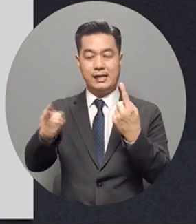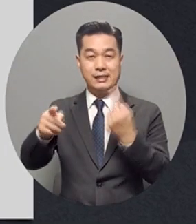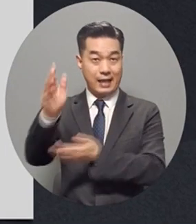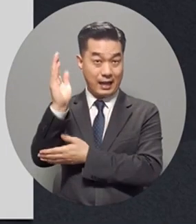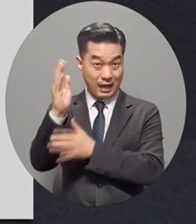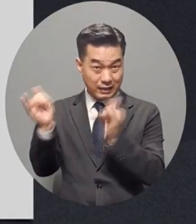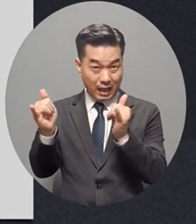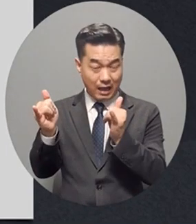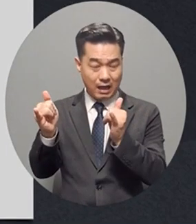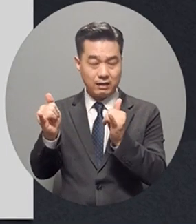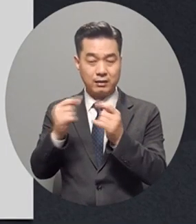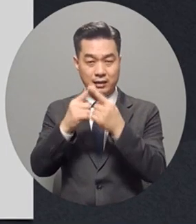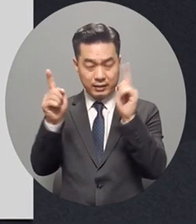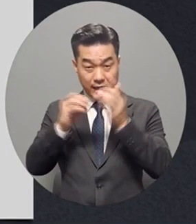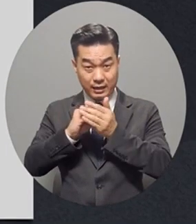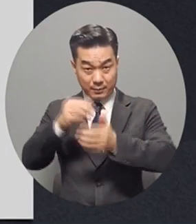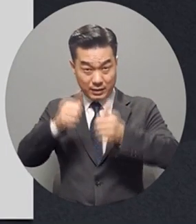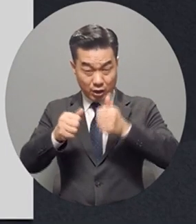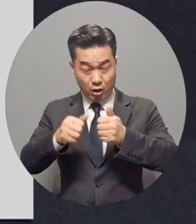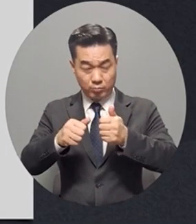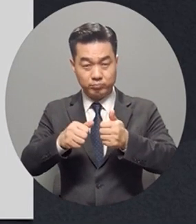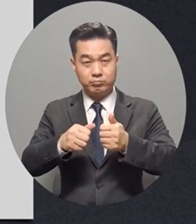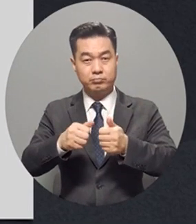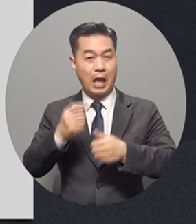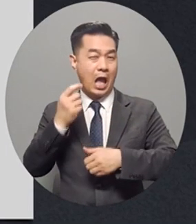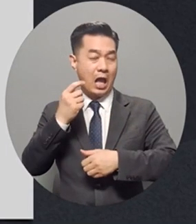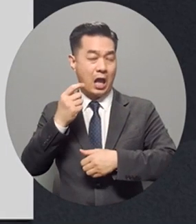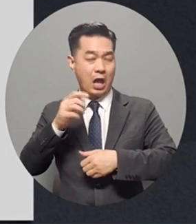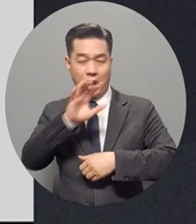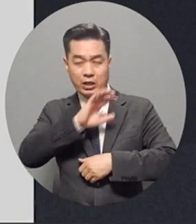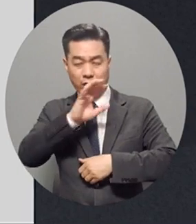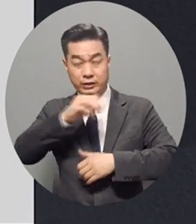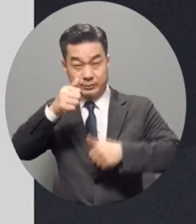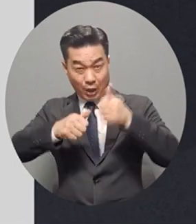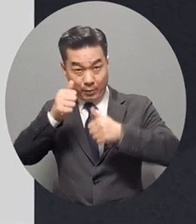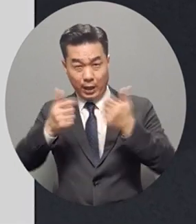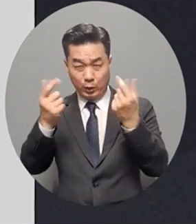한 유명 학원의 이른바 일타강사가 수능 직전 자신의 수강생들에게 낸 모의고사에